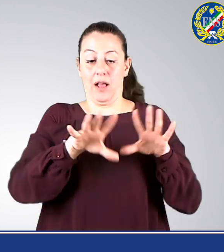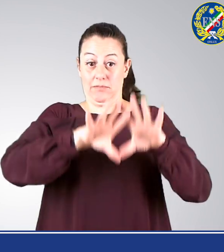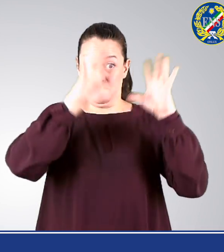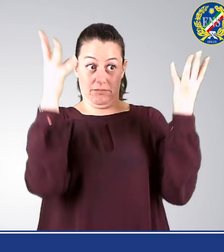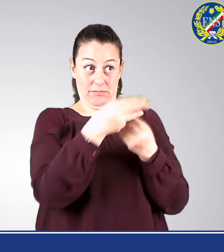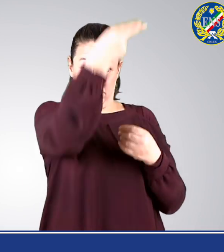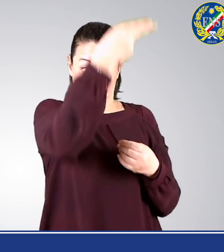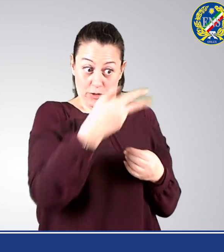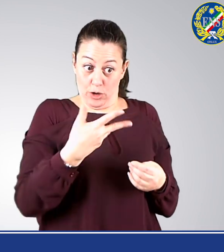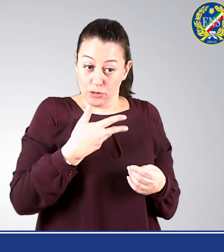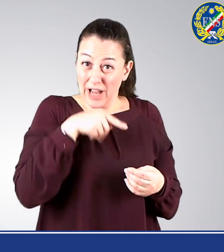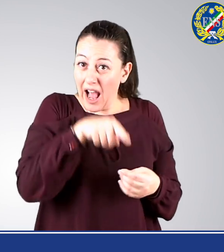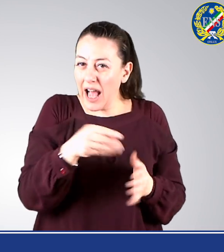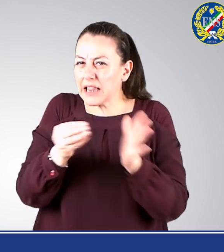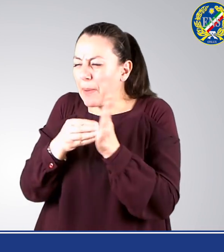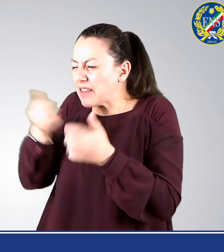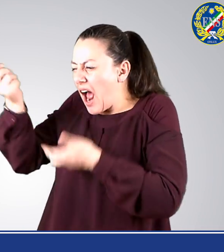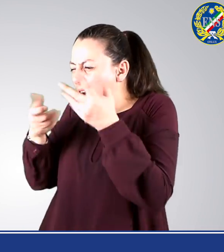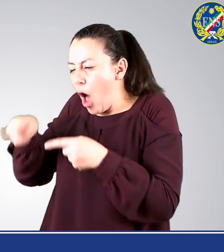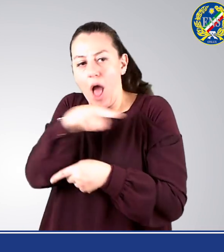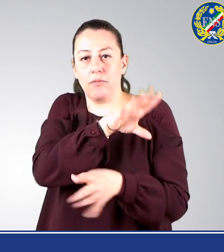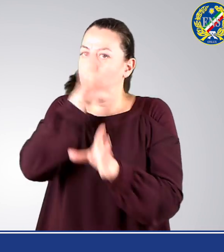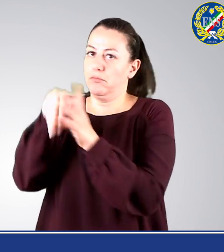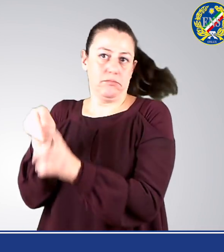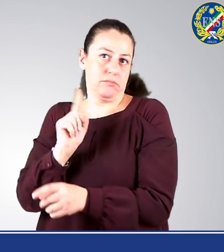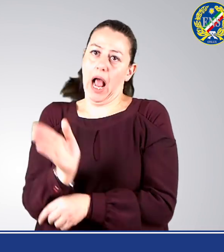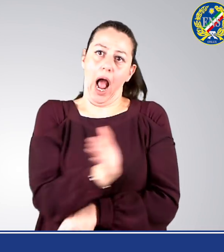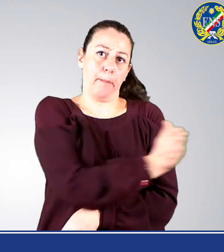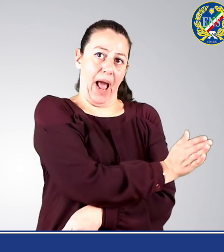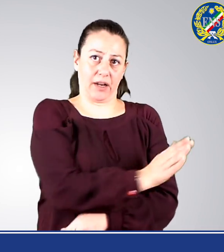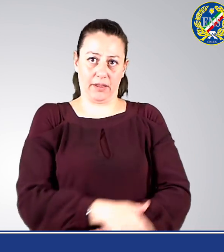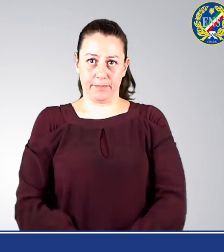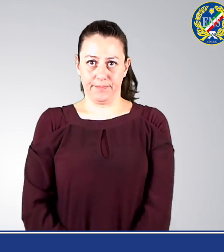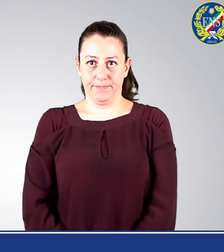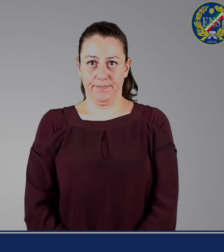Queste categorie per contare il numero dei disabili non vanno calcolate.